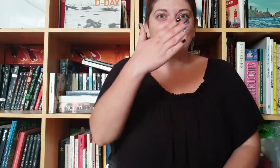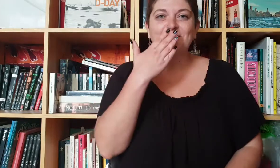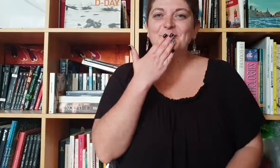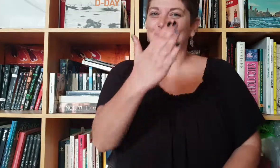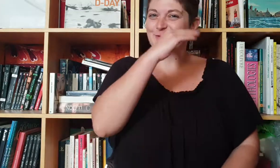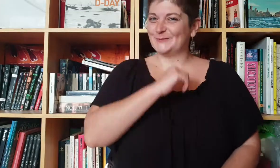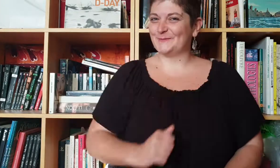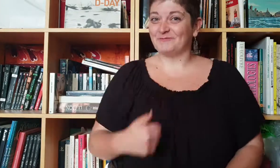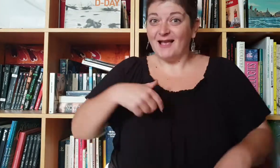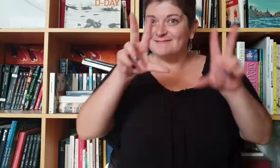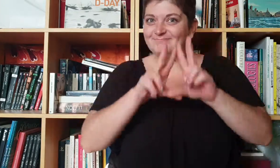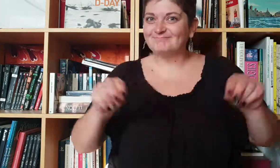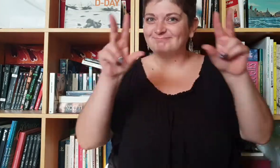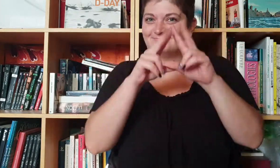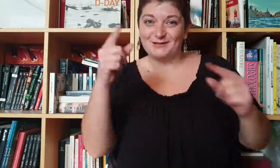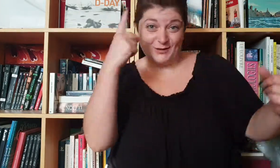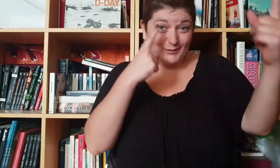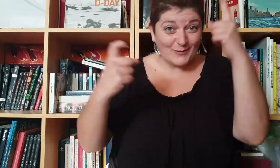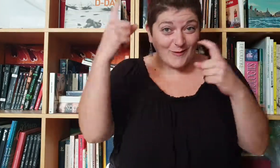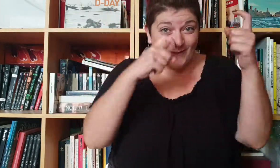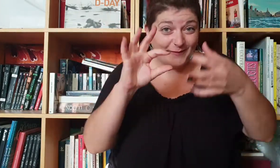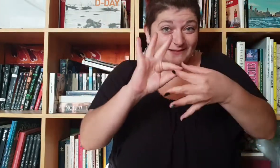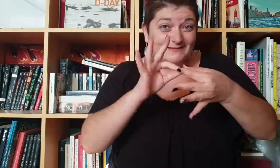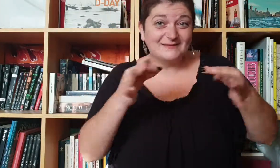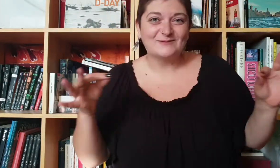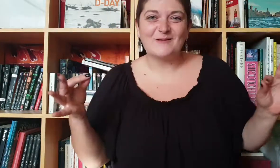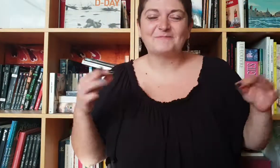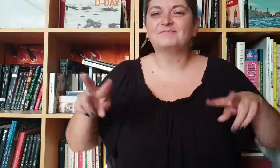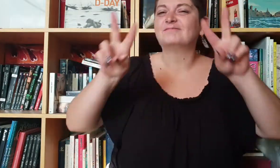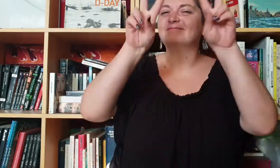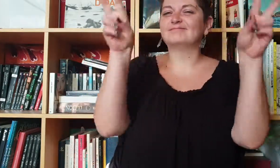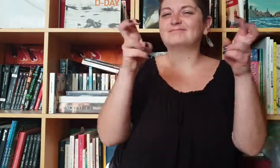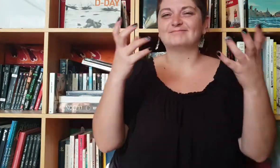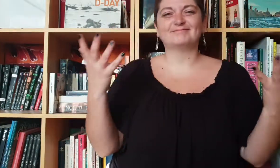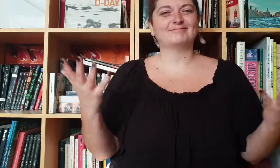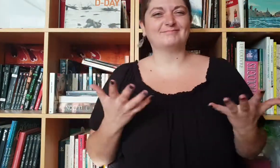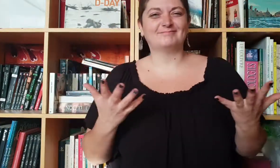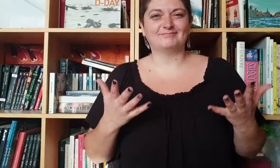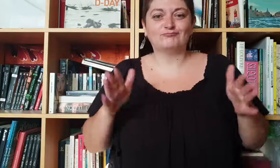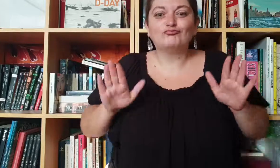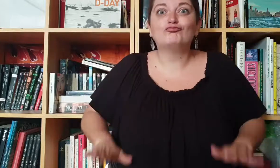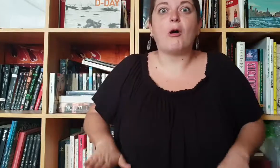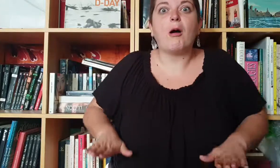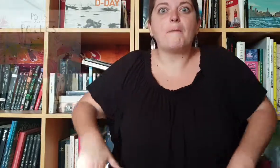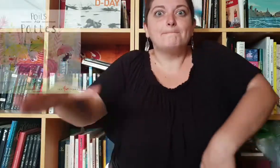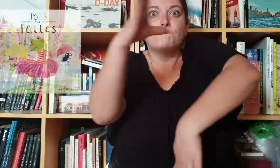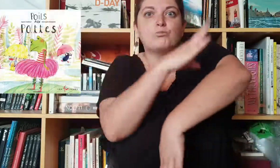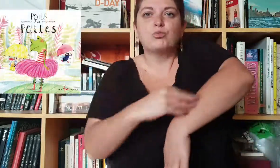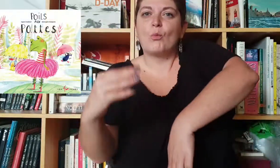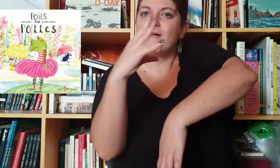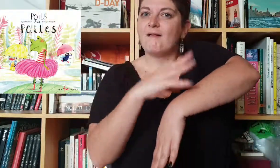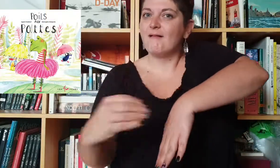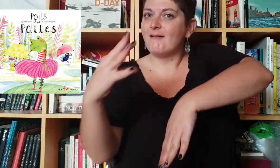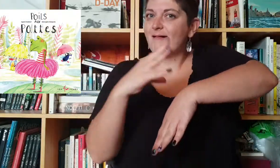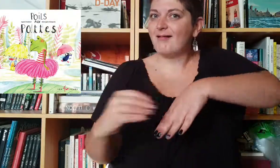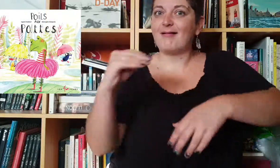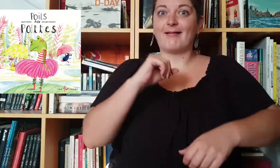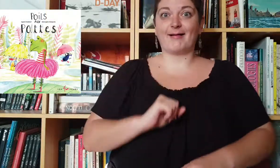Bonjour ! Je vais vous conter une histoire. "Poils aux pattes"